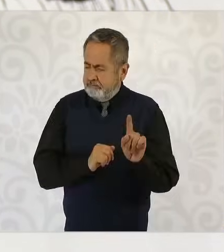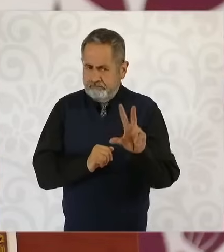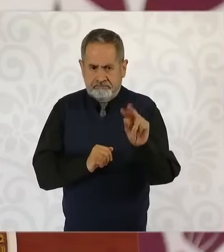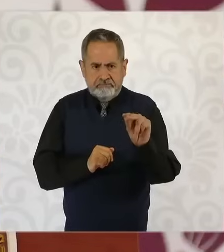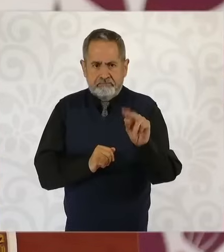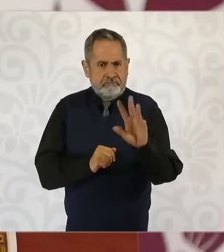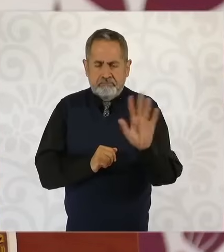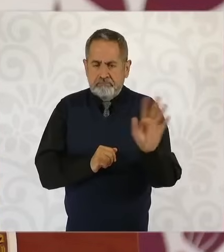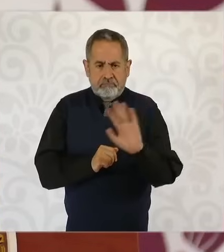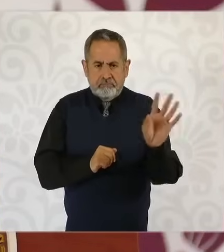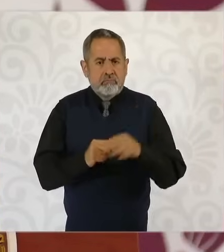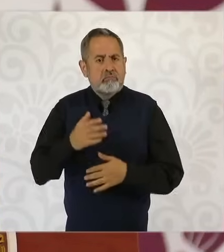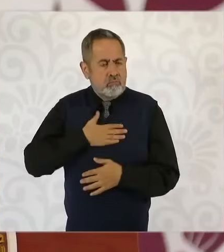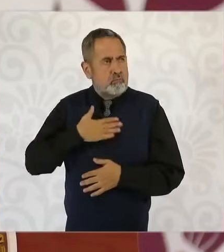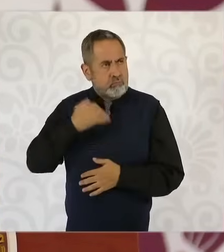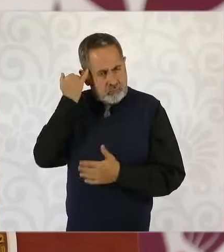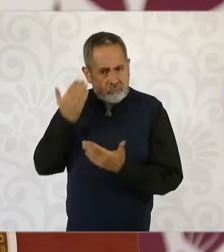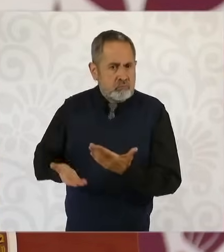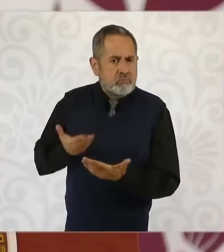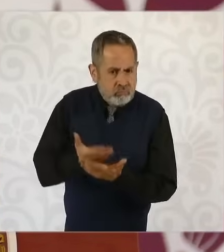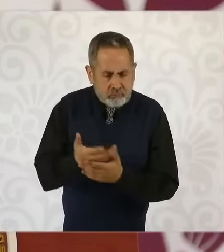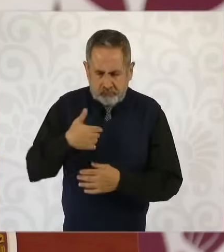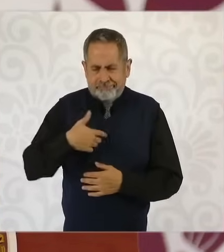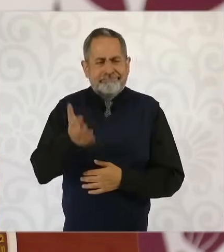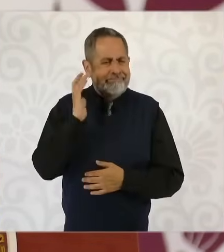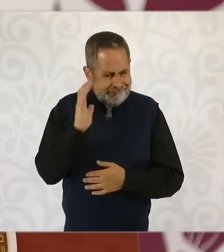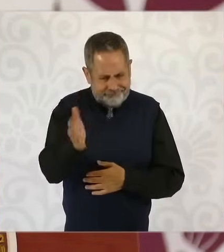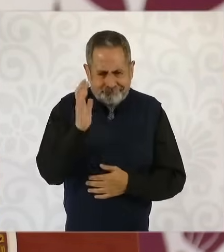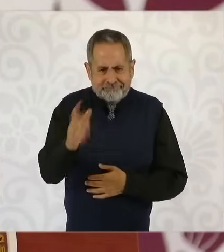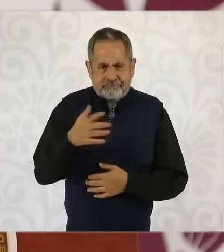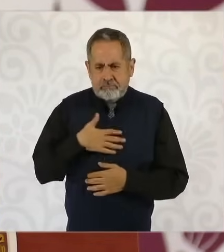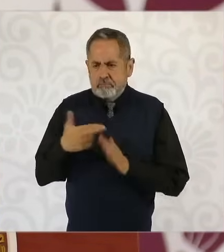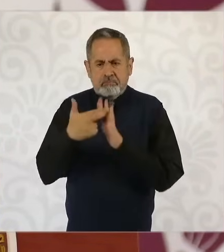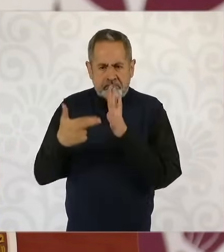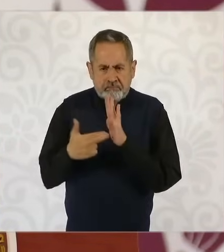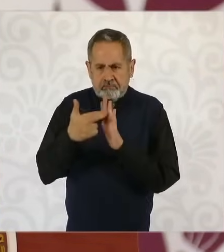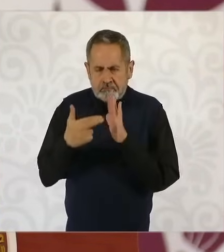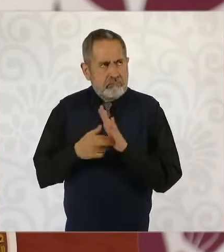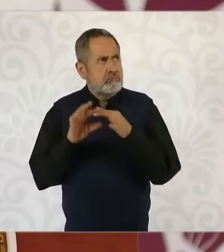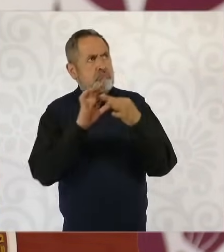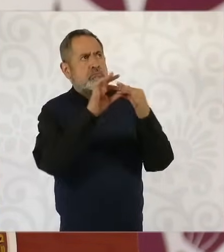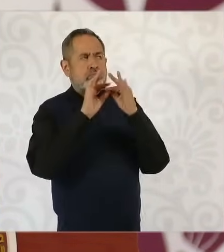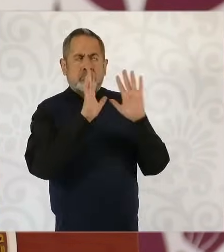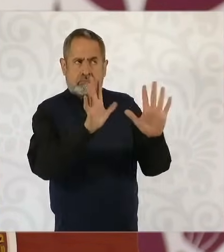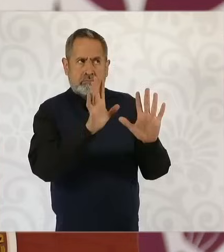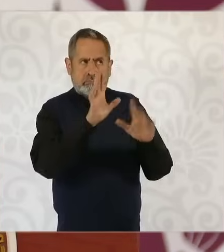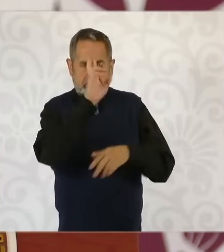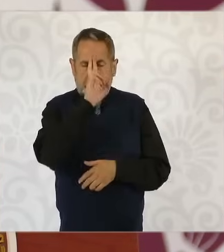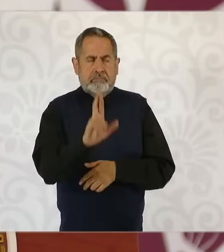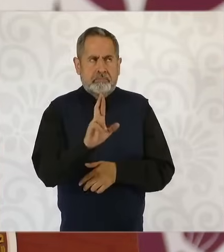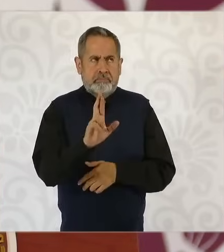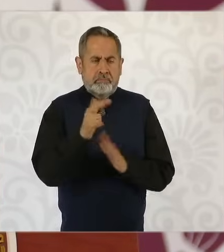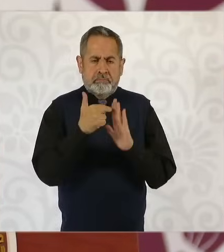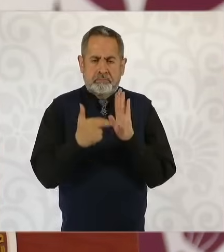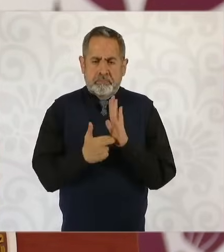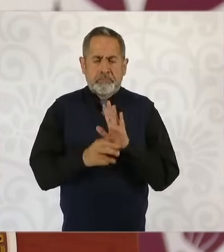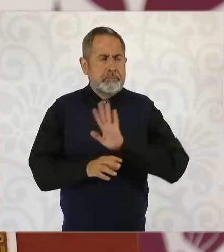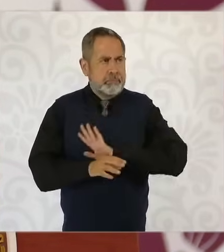porque lo que hemos puesto nosotros es reglas en esa relación reglas que tienen que ver con